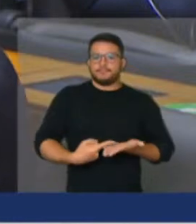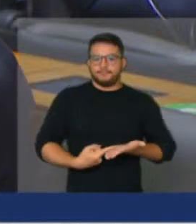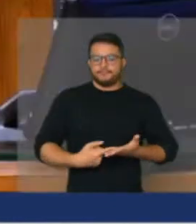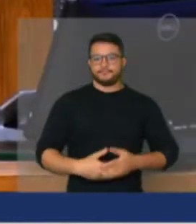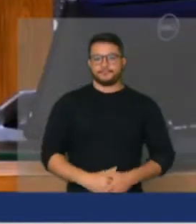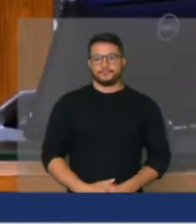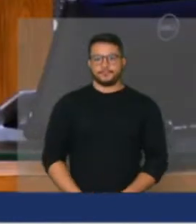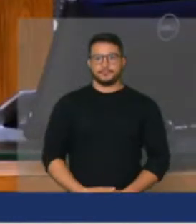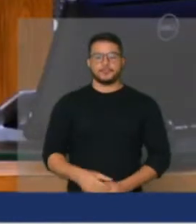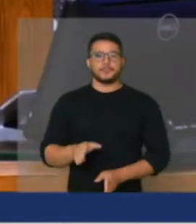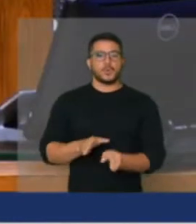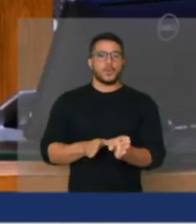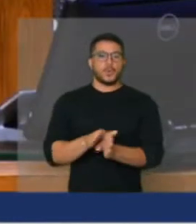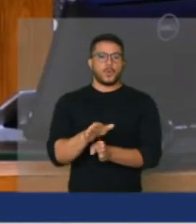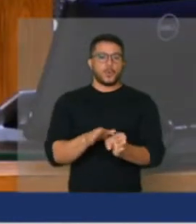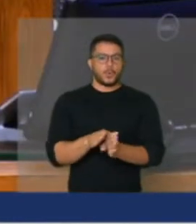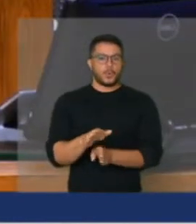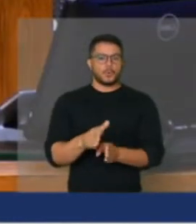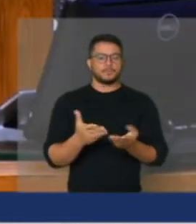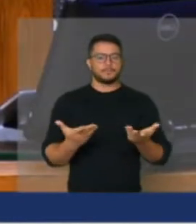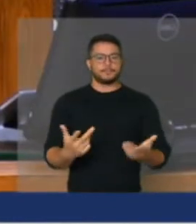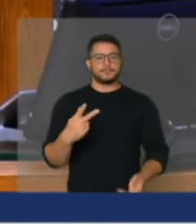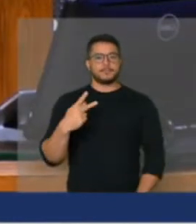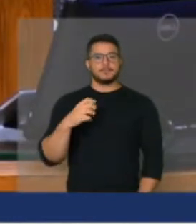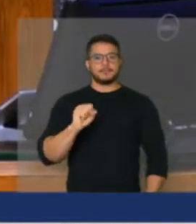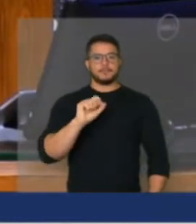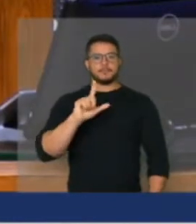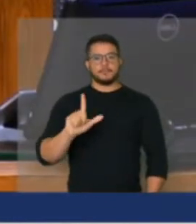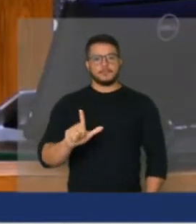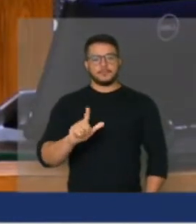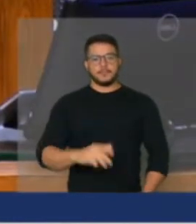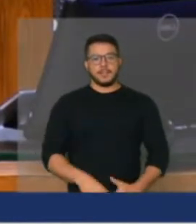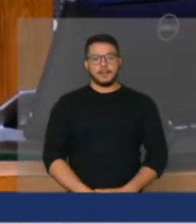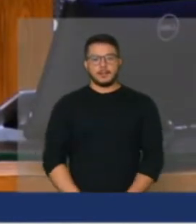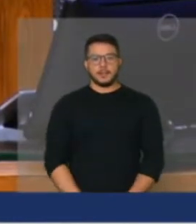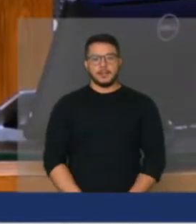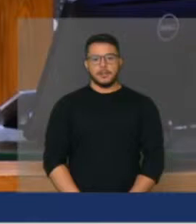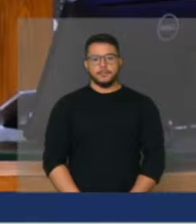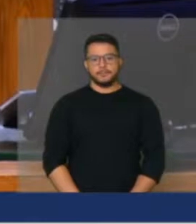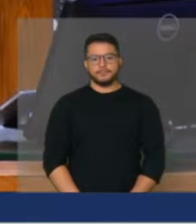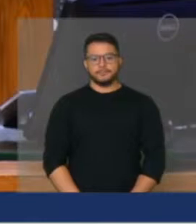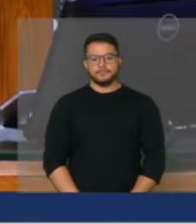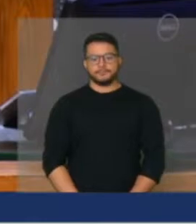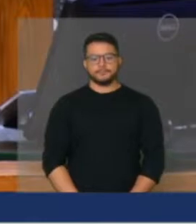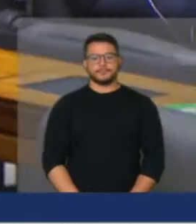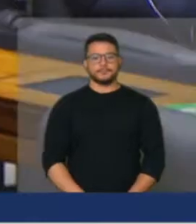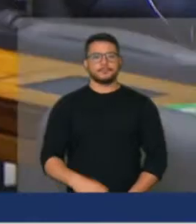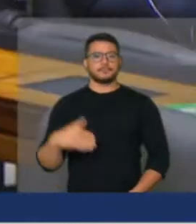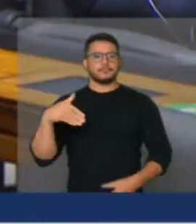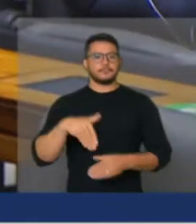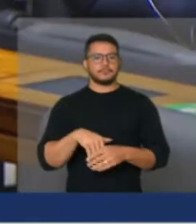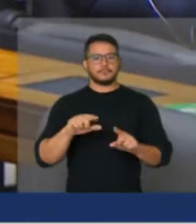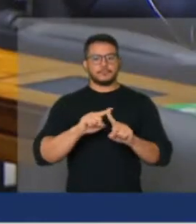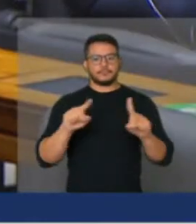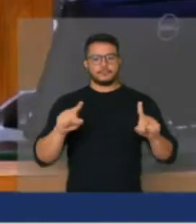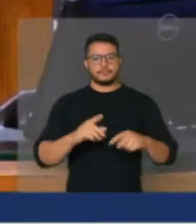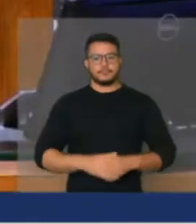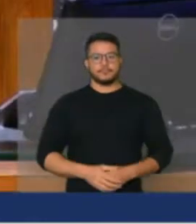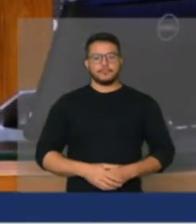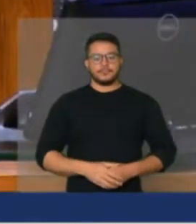ORIENTA O PSL? -- [DEPUTADO]: PSL ORIENTA NÃO. -- [PRESIDENTE]: PSL NÃO. COMO ORIENTA O PT. -- [DEPUTADO]: SENHOR PRESIDENTE, SENHORAS E SENHORES DEPUTADOS, O PT, COMO